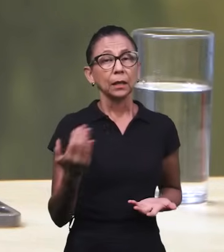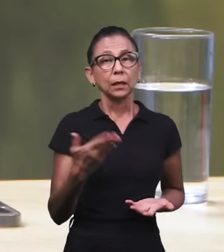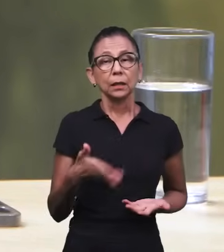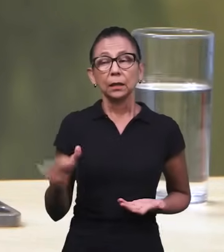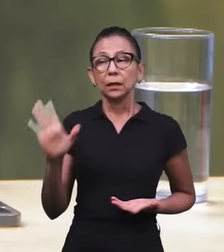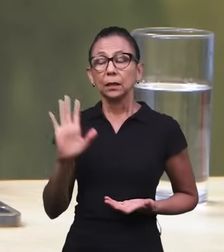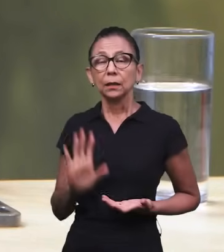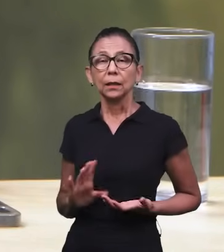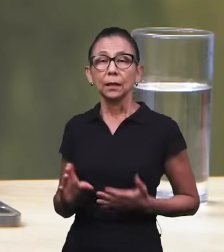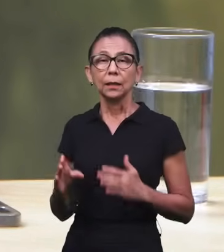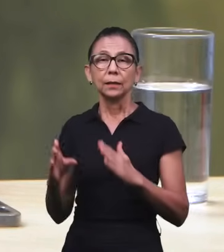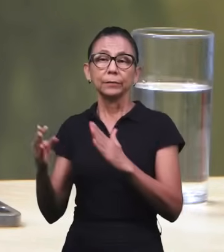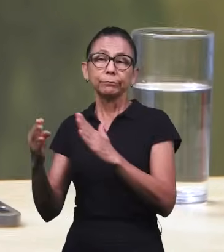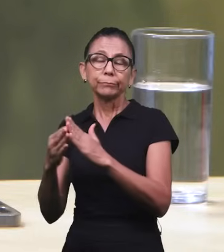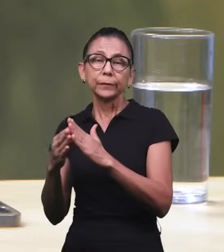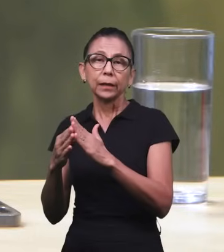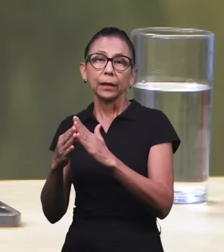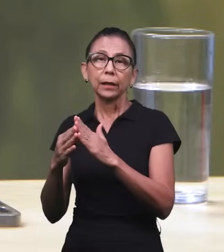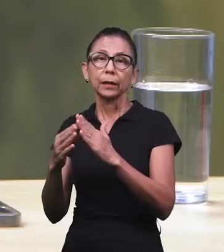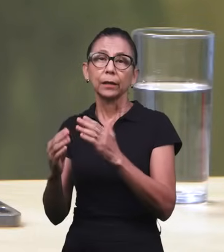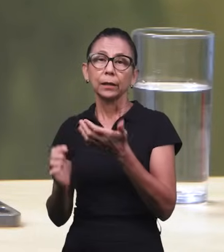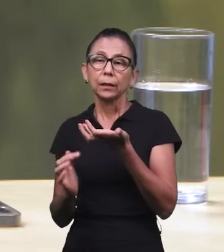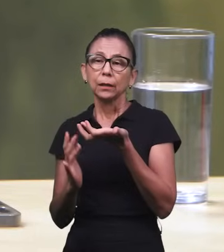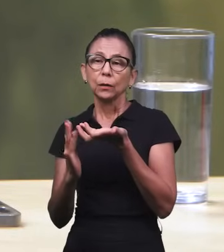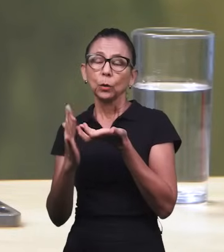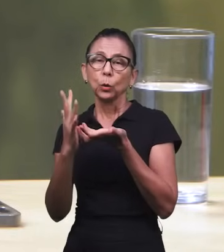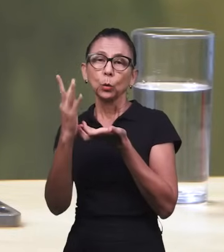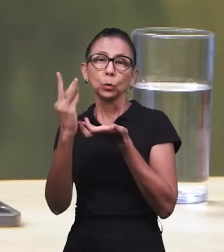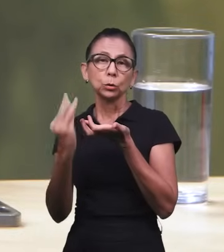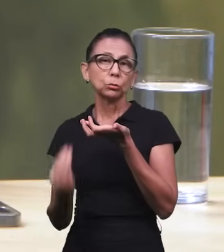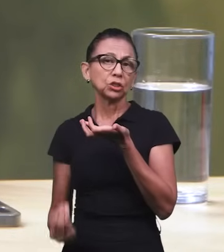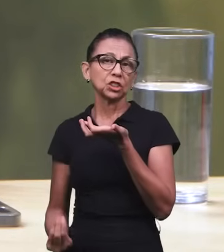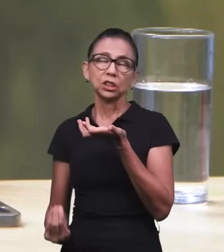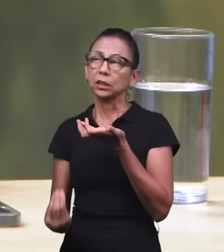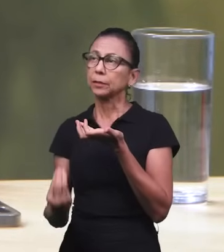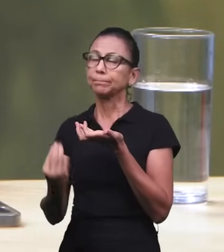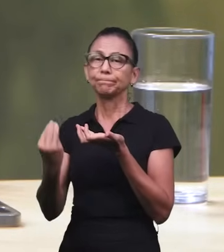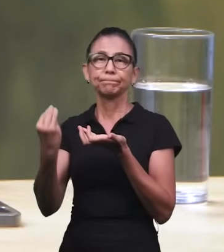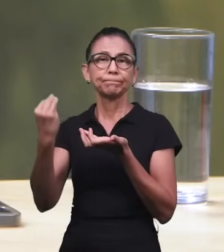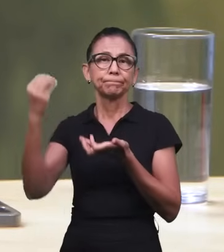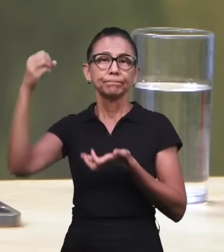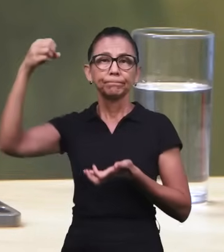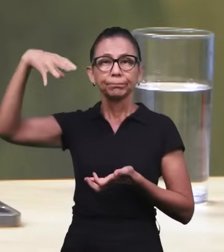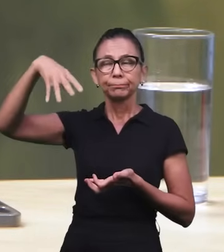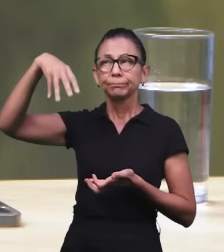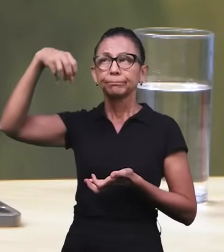a palavra tinha muita valia mas não havia visão manifesta ou seja tinha a escritura mas não tinha